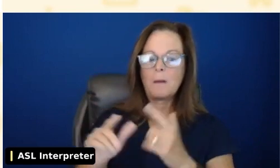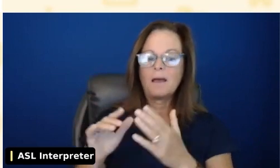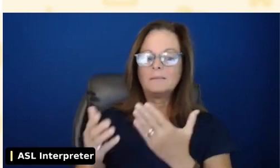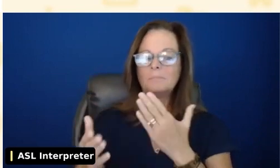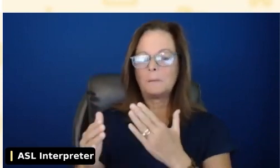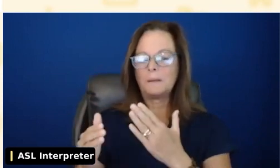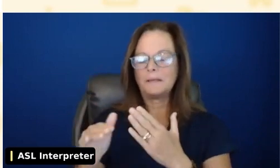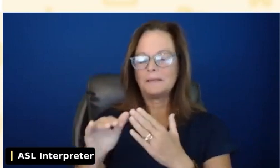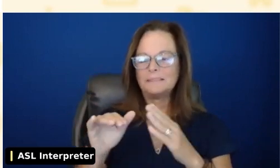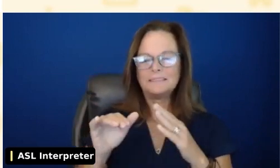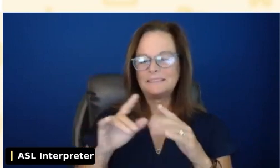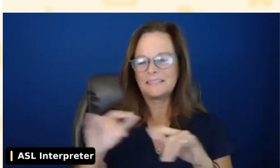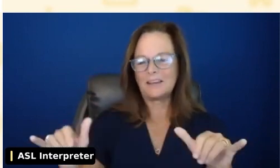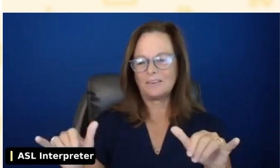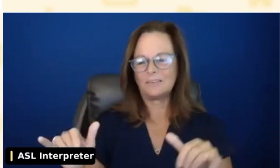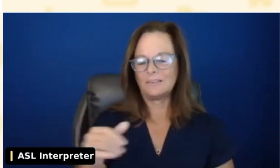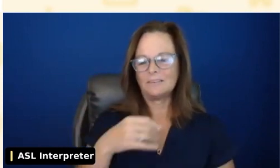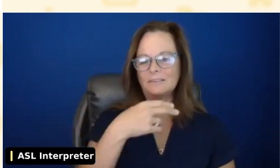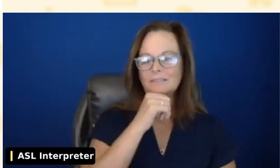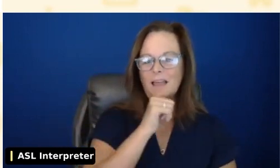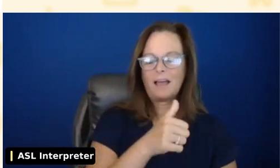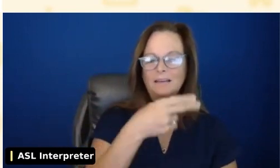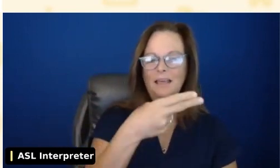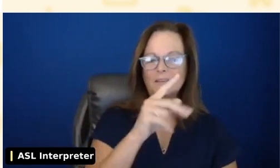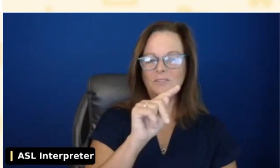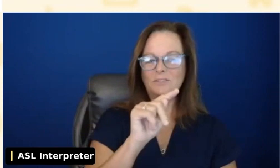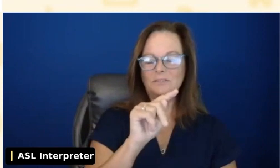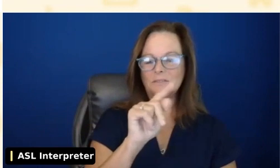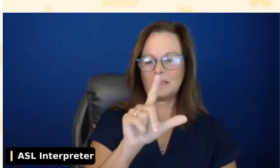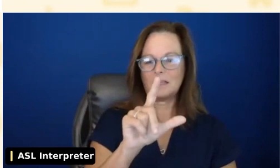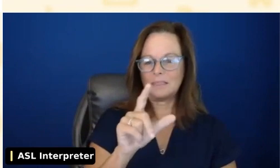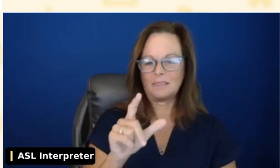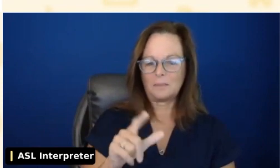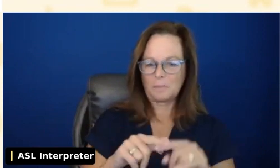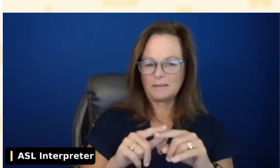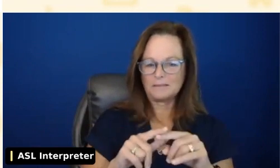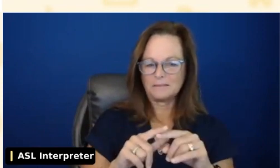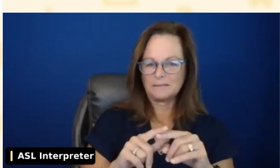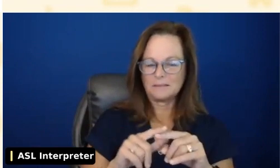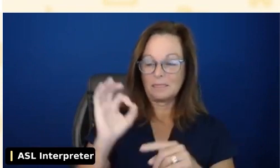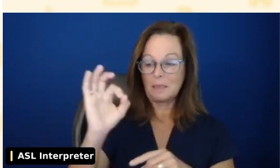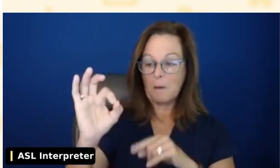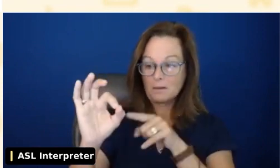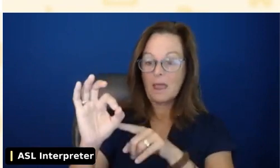Básicamente, no está basado en HTML. Se asegura de que los botones anuncien botones. Cuando los arreglas, ¿interactúan con el teclado?